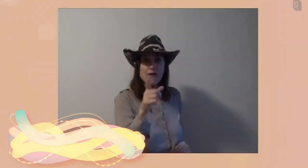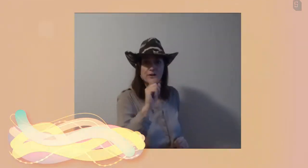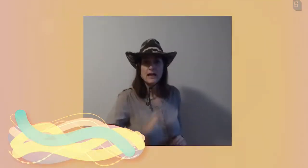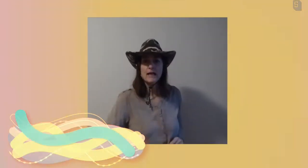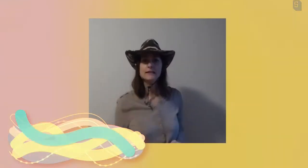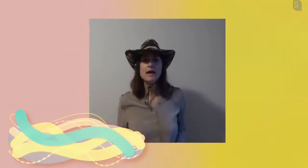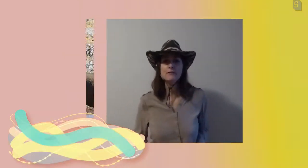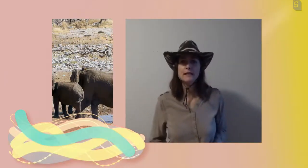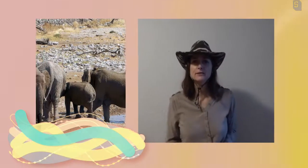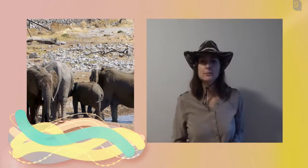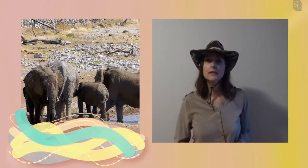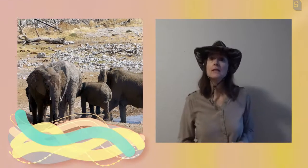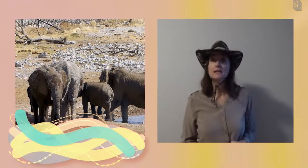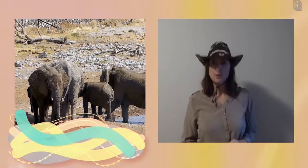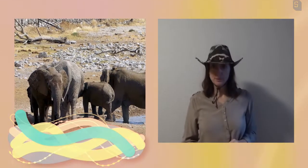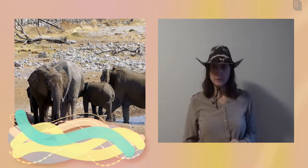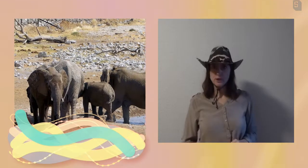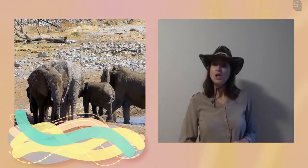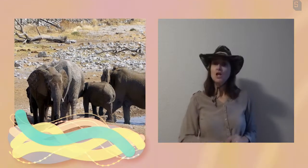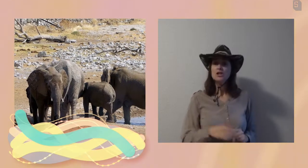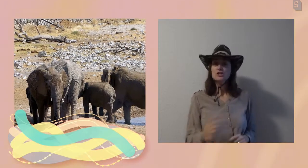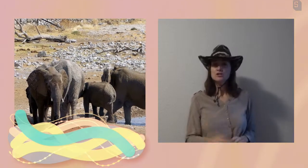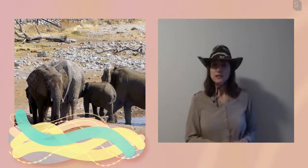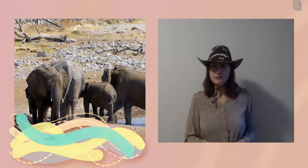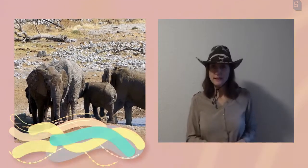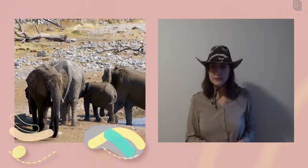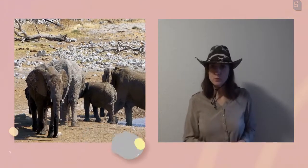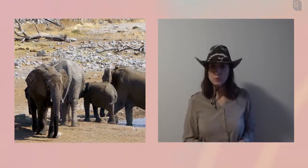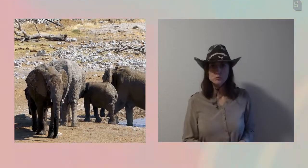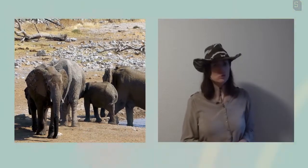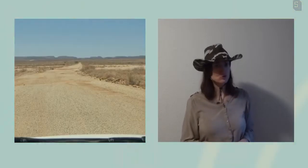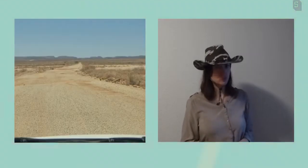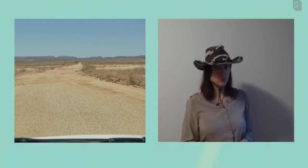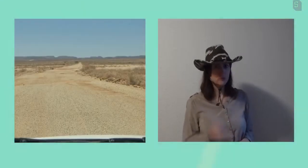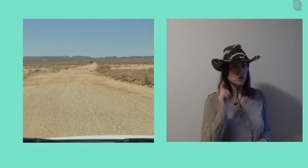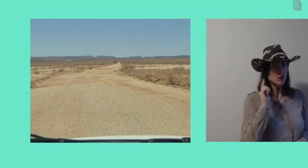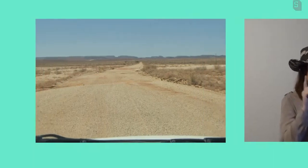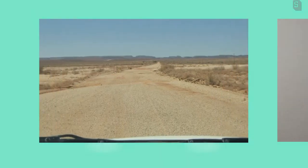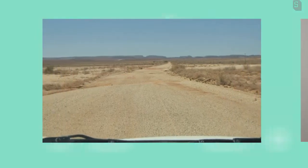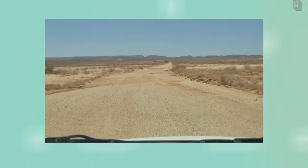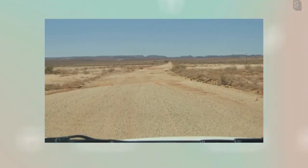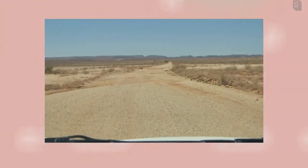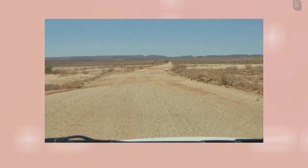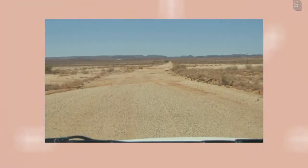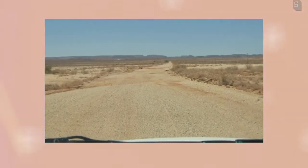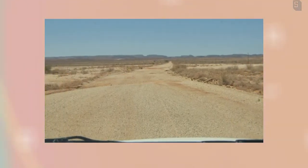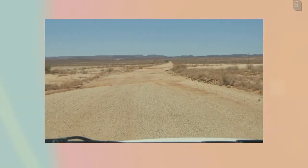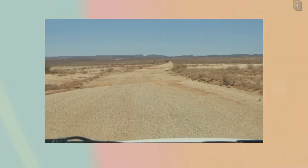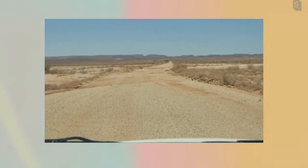afrika in afrika heb tip ik Namibië. Het land is heel erg in opkomst dus zorg ervoor dat je geweest bent voor iedereen